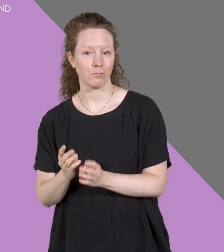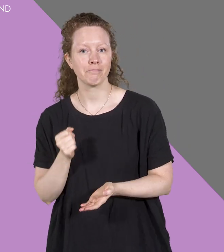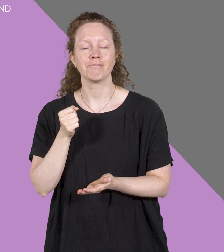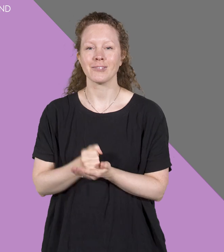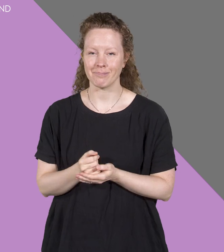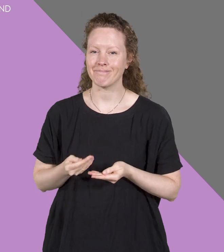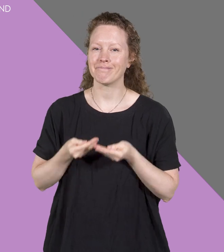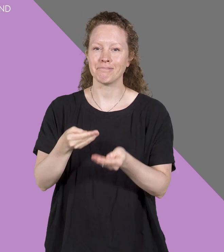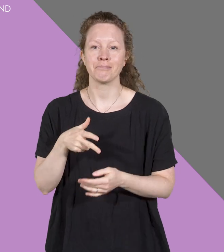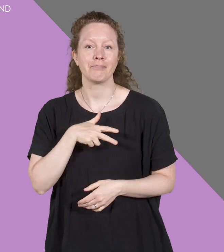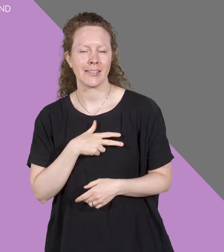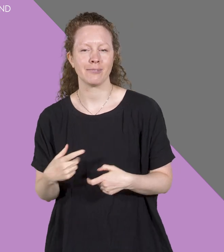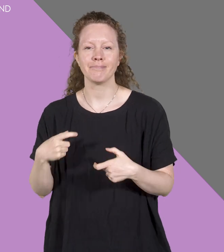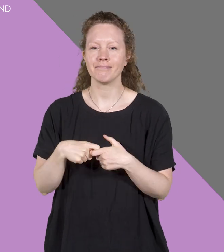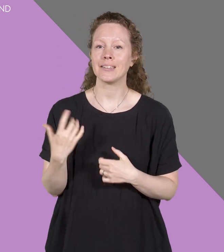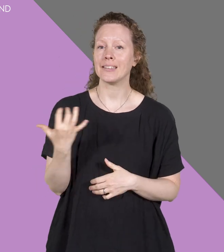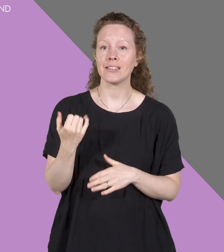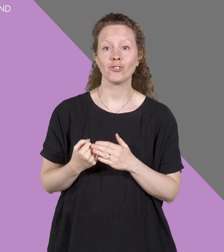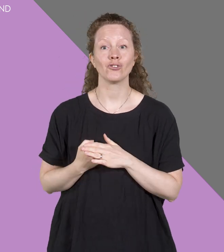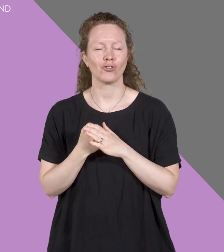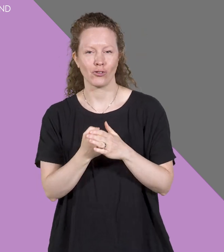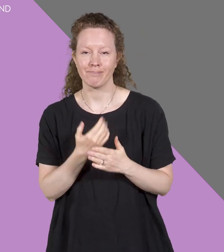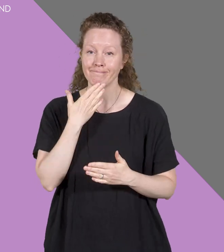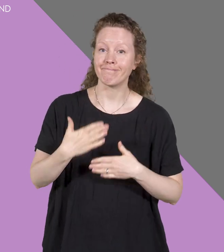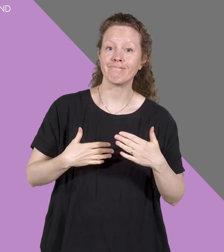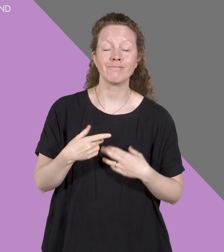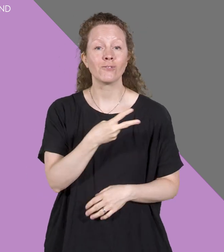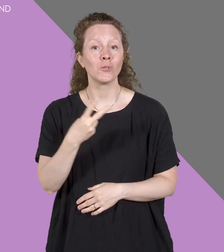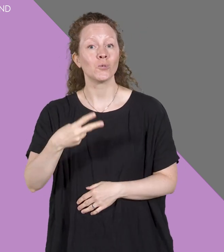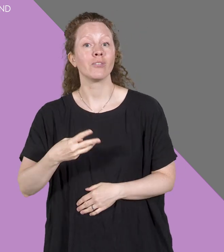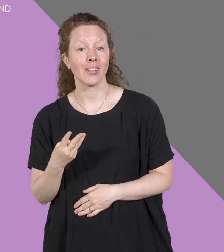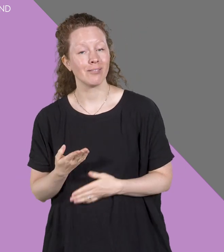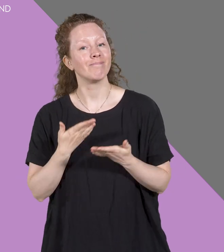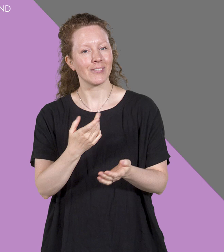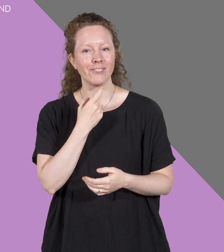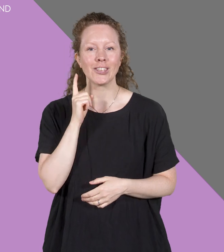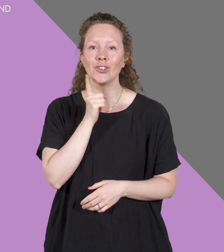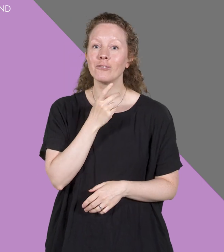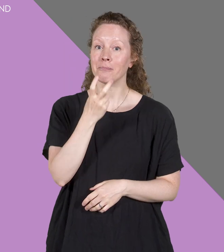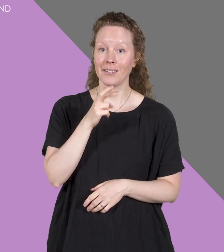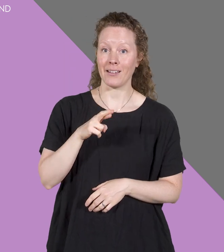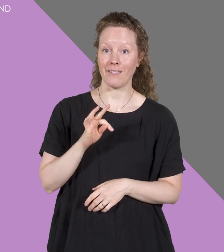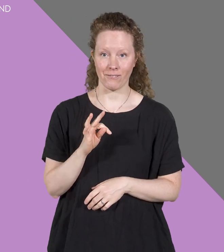har belönat Finlands dövblinda rf:s distansstödtjänst med utmärkelsen -